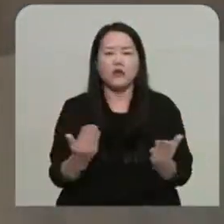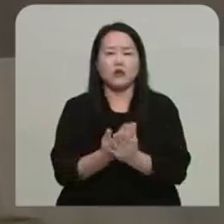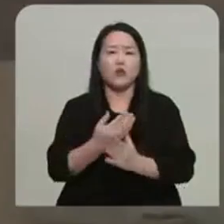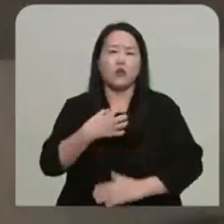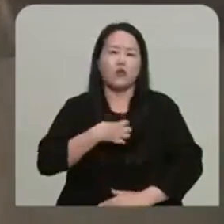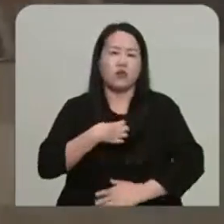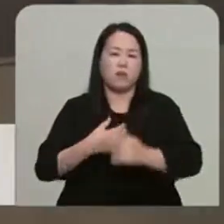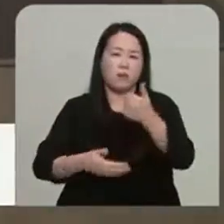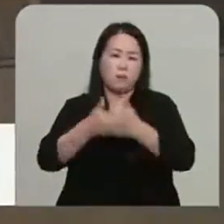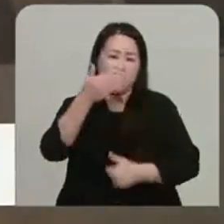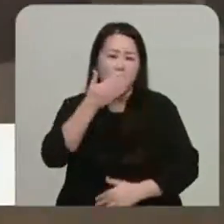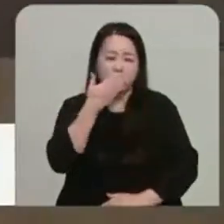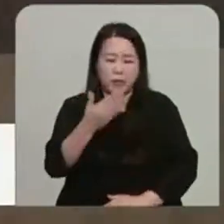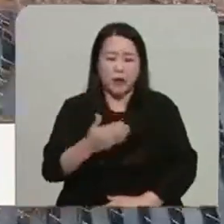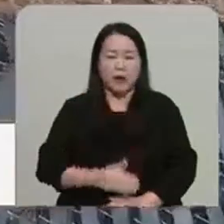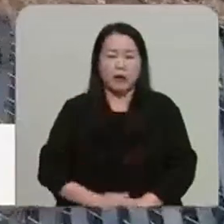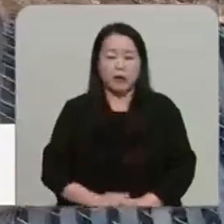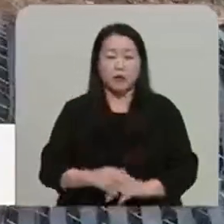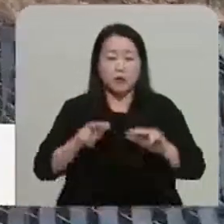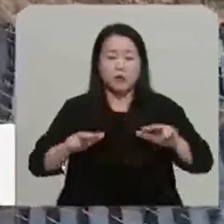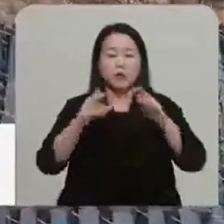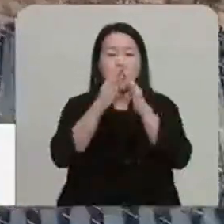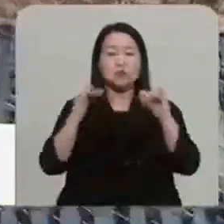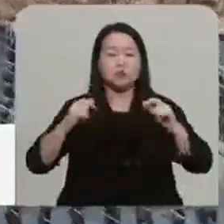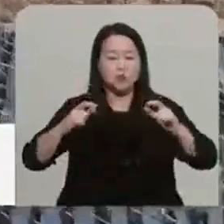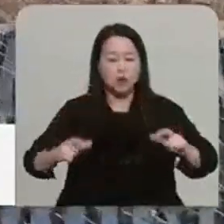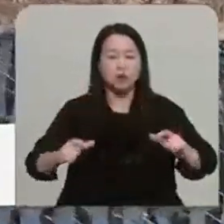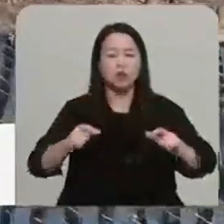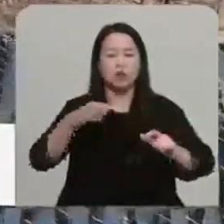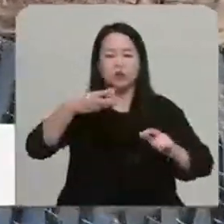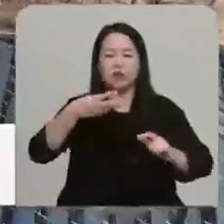지역에선 태영건설이 참여하고 있는 천마지구 개발을 비롯해 옛